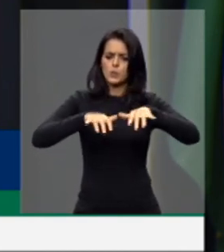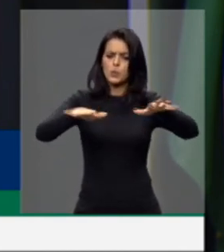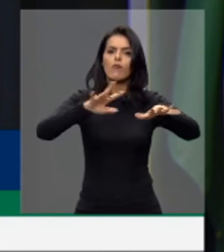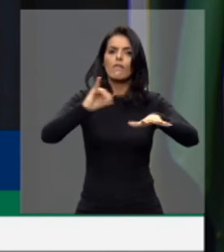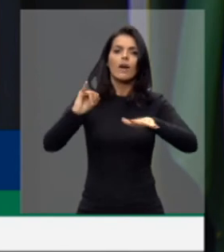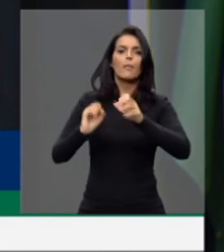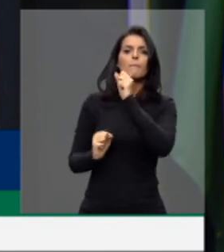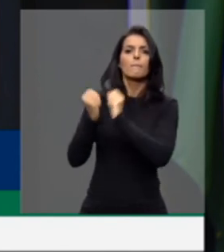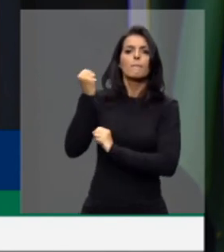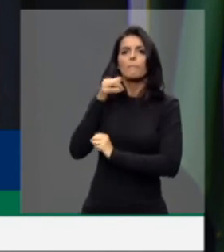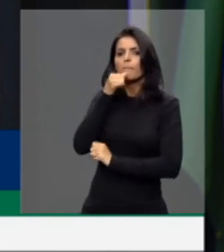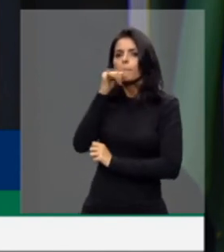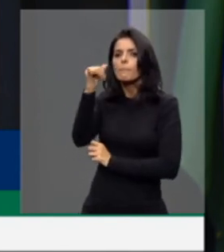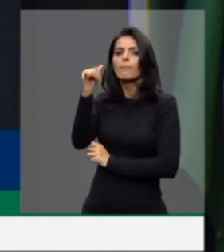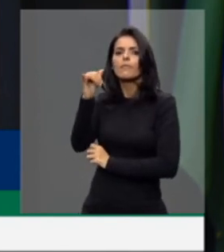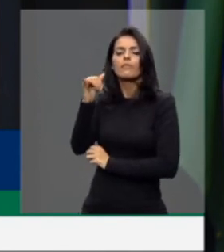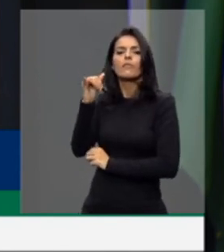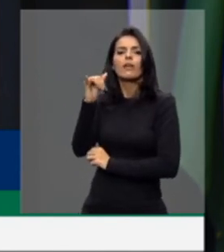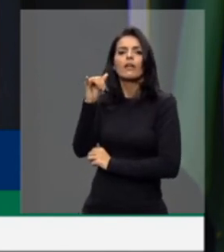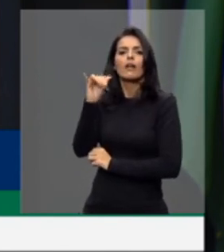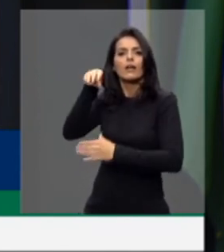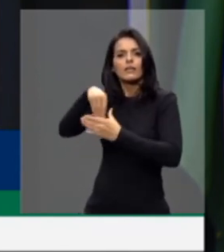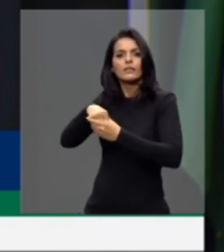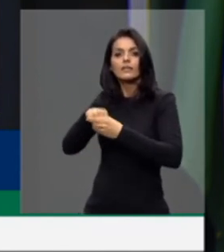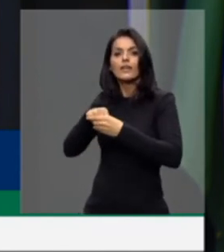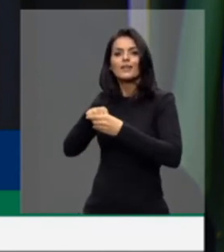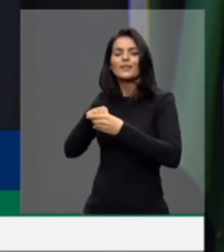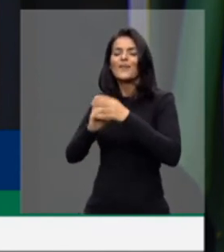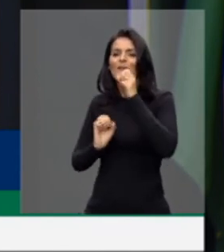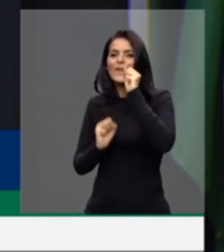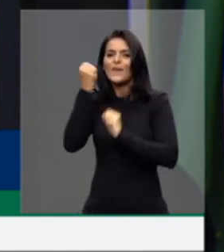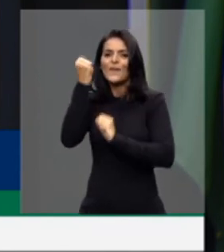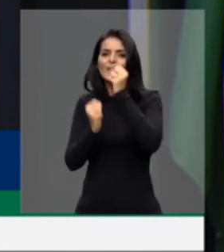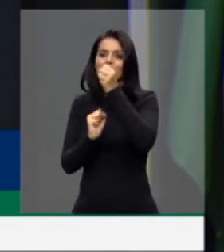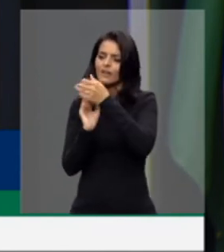A REDUÇÃO DE SUBSÍDIO DRIAVS, E USO DE SISTEMAS ELÉTRICOS DE DISTRIBUIÇÃO QUE VIVEM NA PRODUÇÃO NO